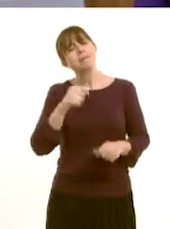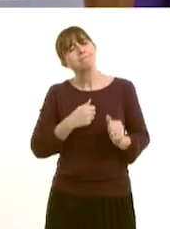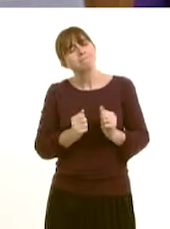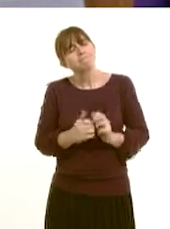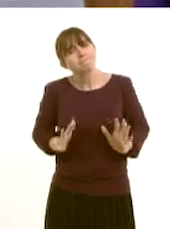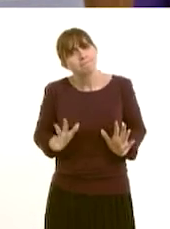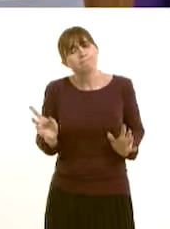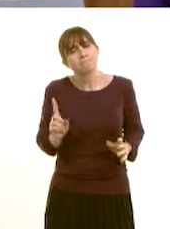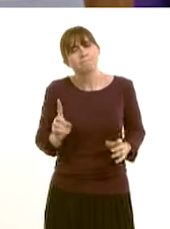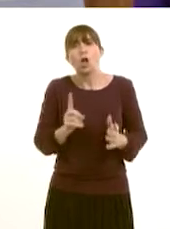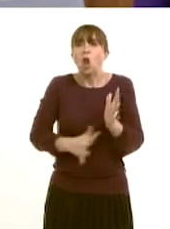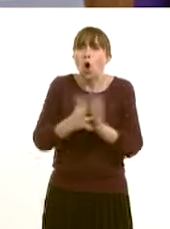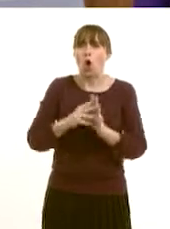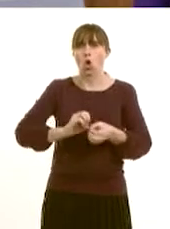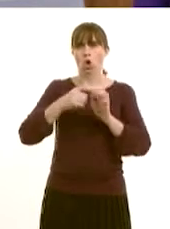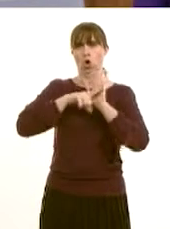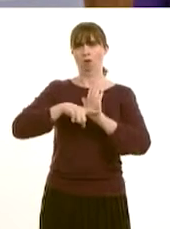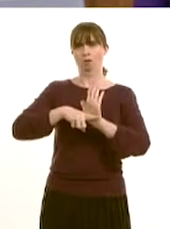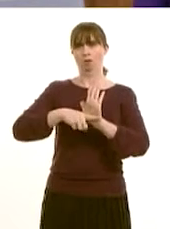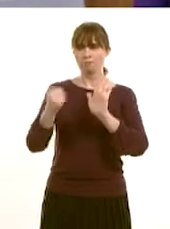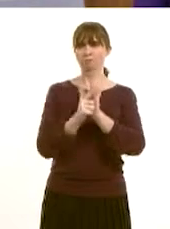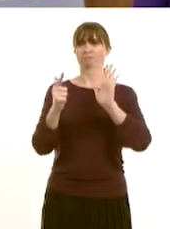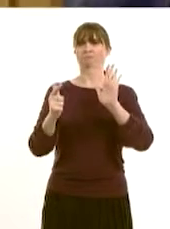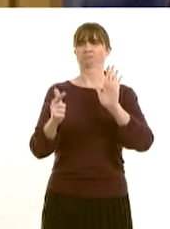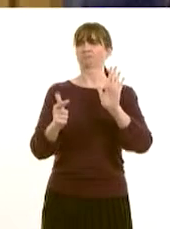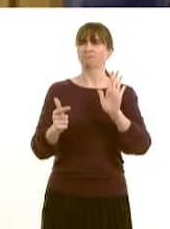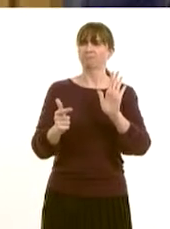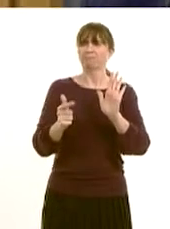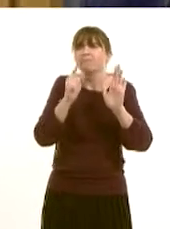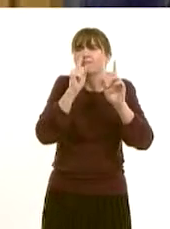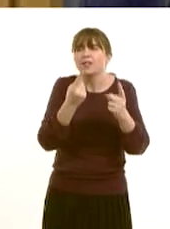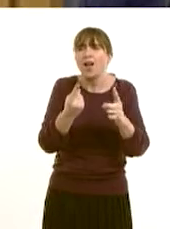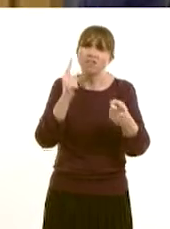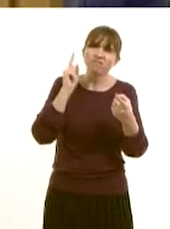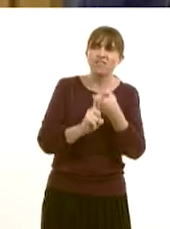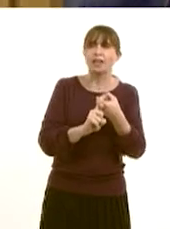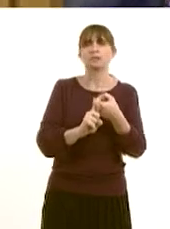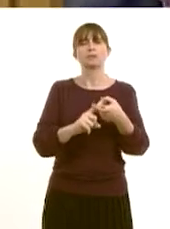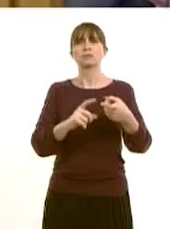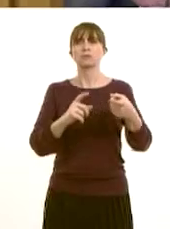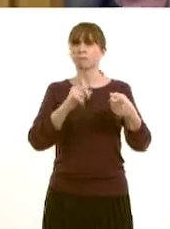Nid ywín gyfreithlon i roi targedau cyfreithiol ynglyn ‚ faint o fusnes ddylai gael ei roi i gwmnÔau lleol.